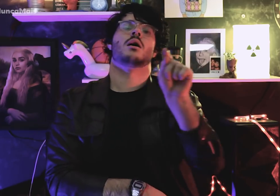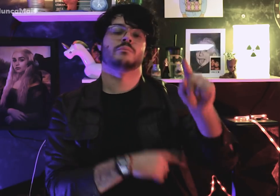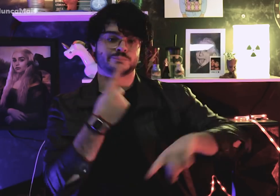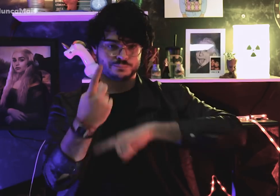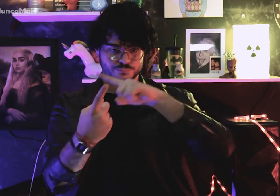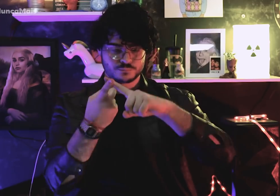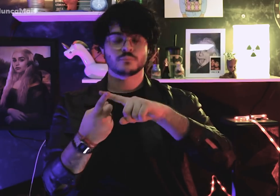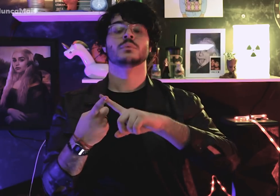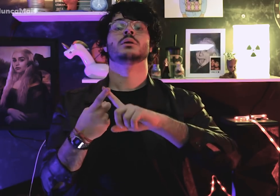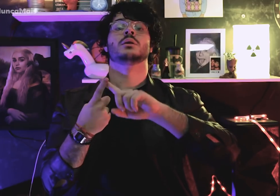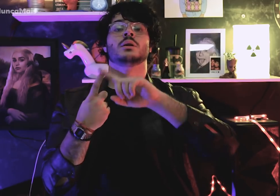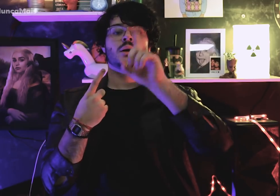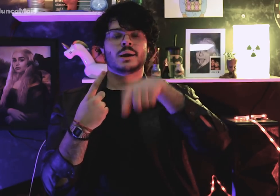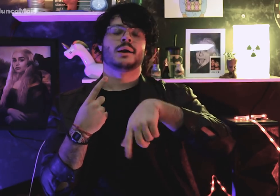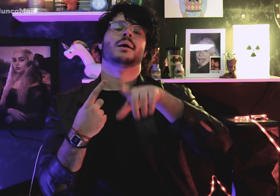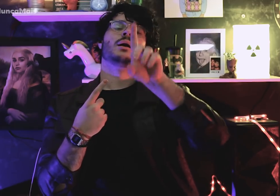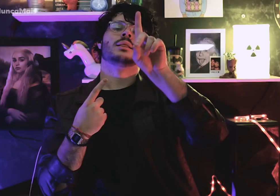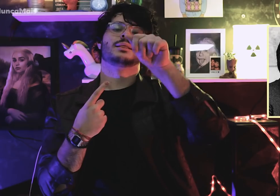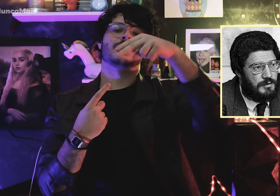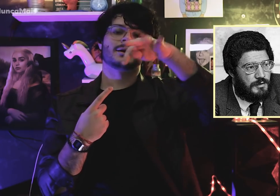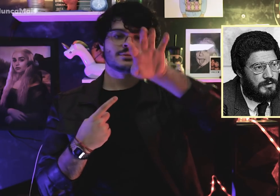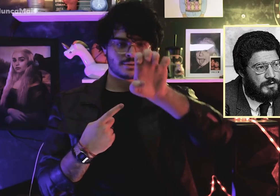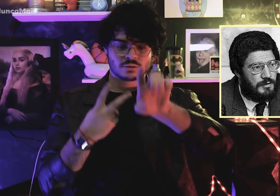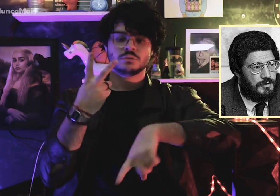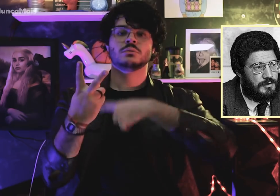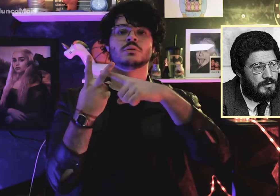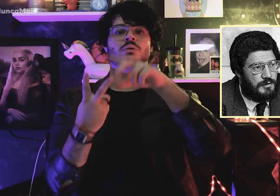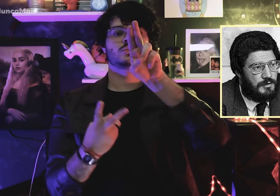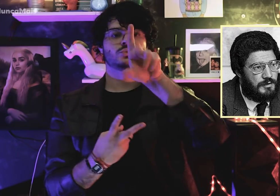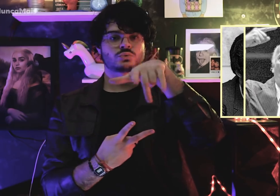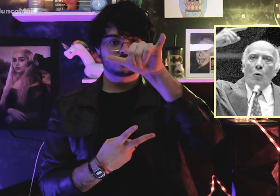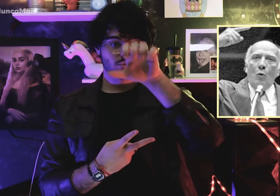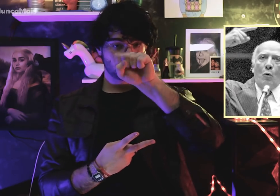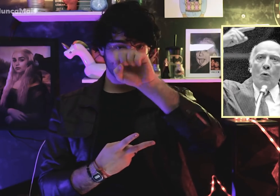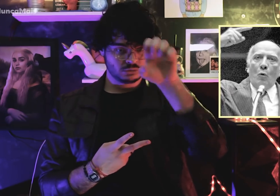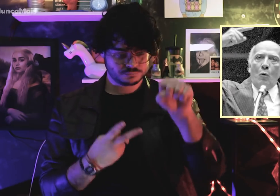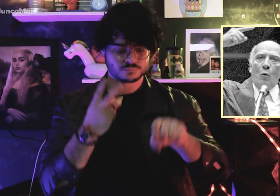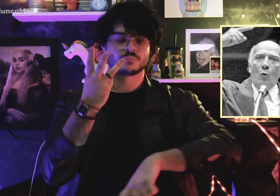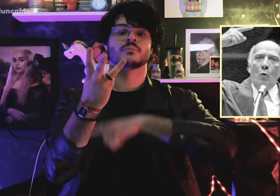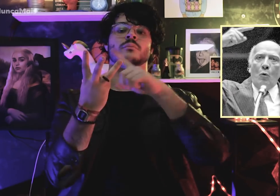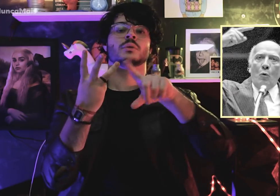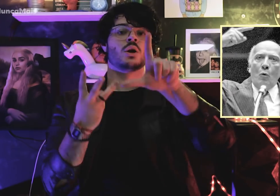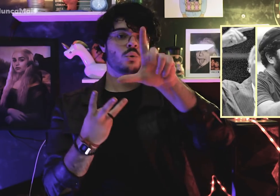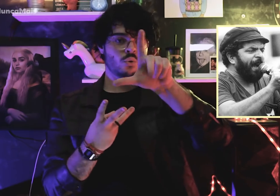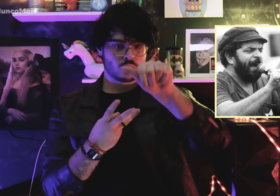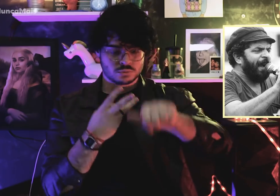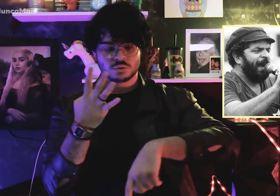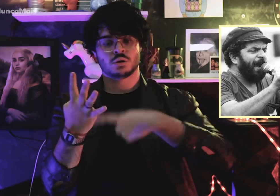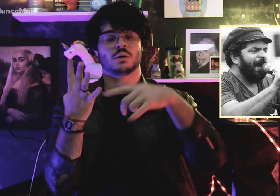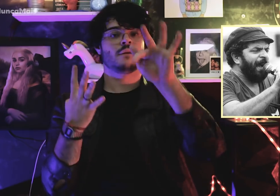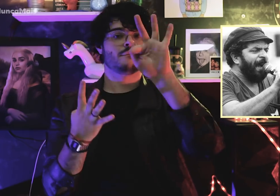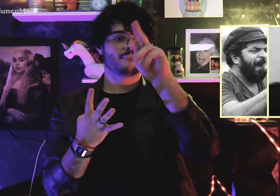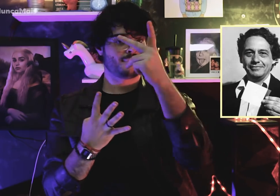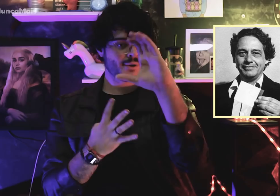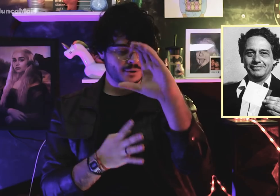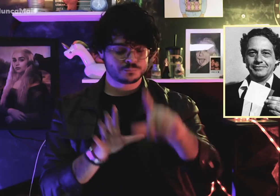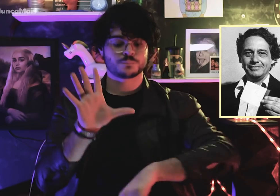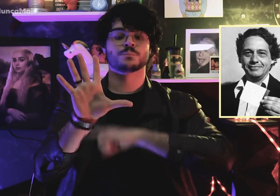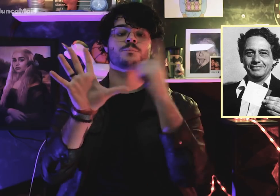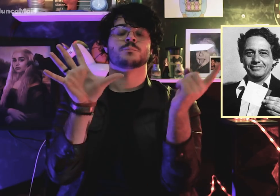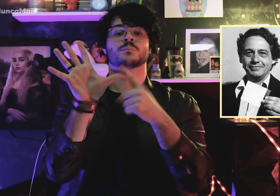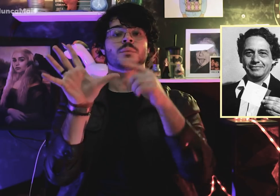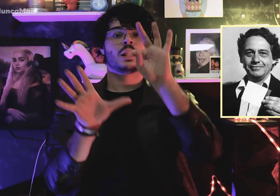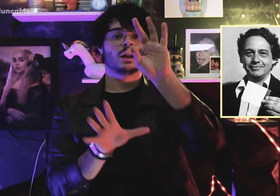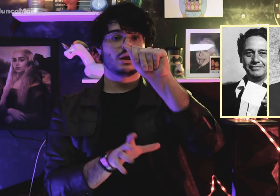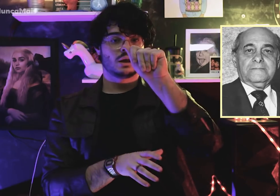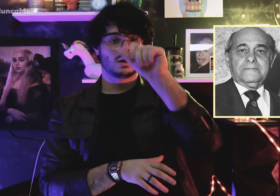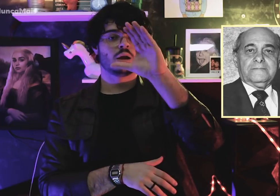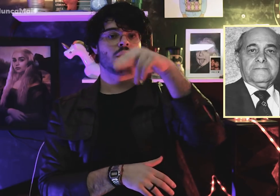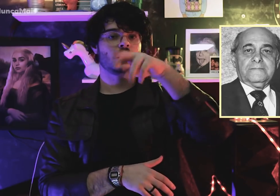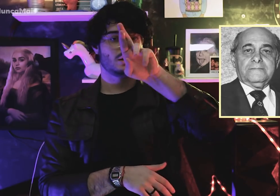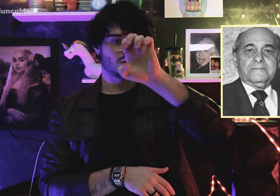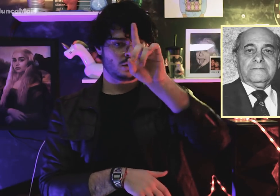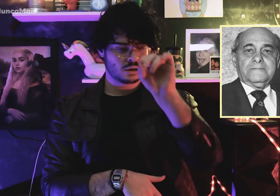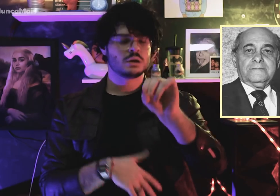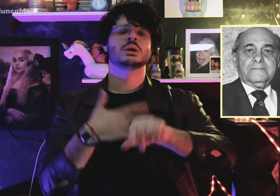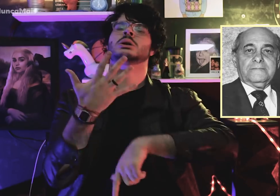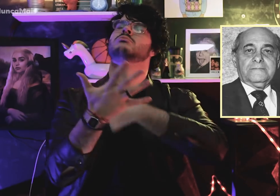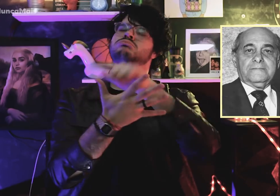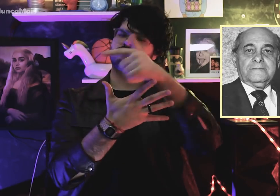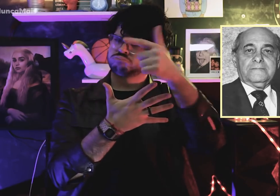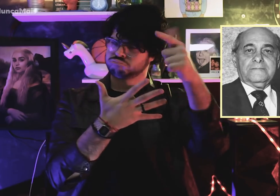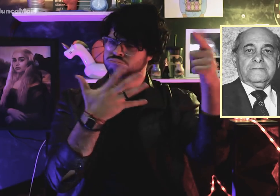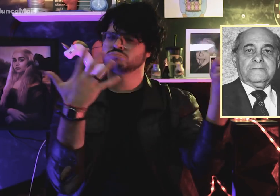Dante de Oliveira, Ulysses Guimarães, Lula, FHC, Tancredo Neves e outros.